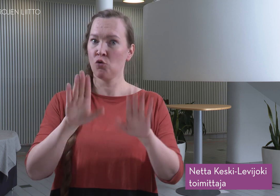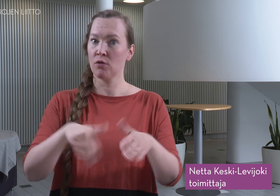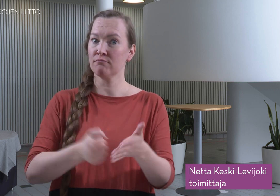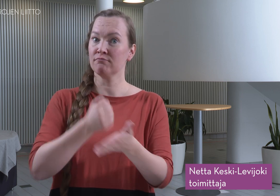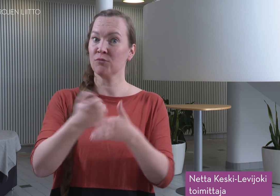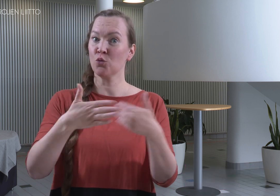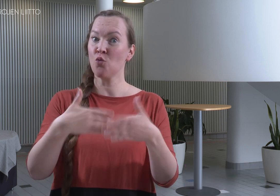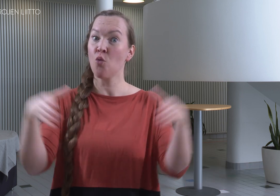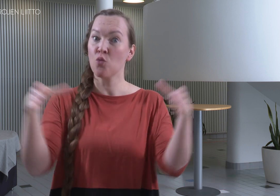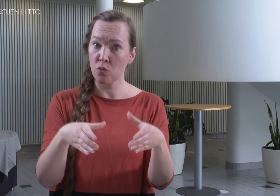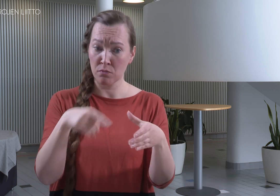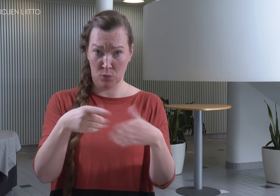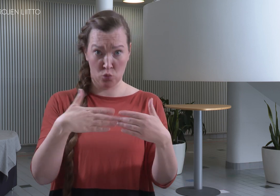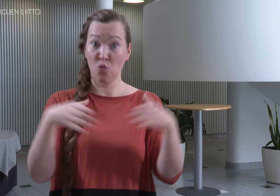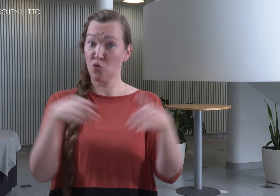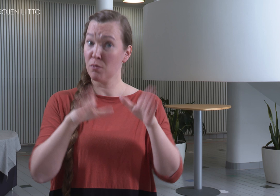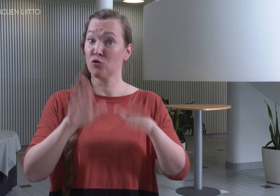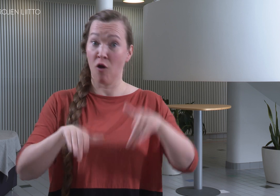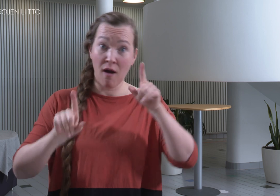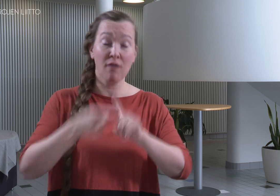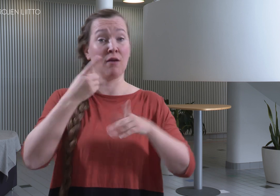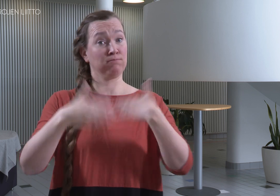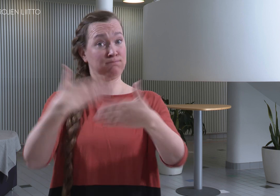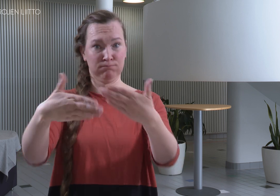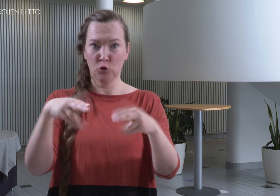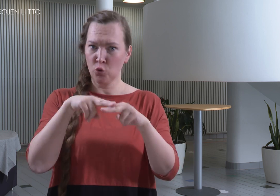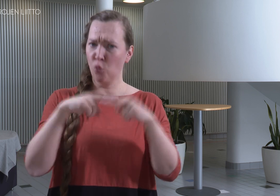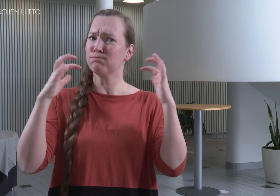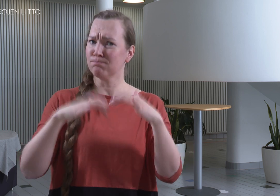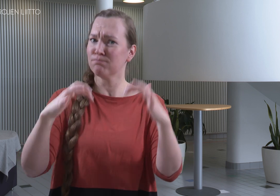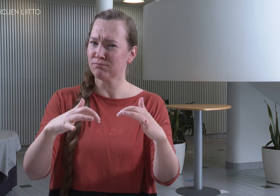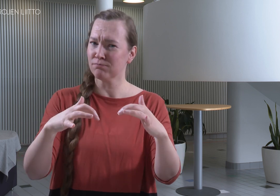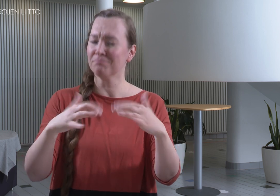on perustettu työryhmä, joka on jo ehtinyt aloittaa toimintansa.